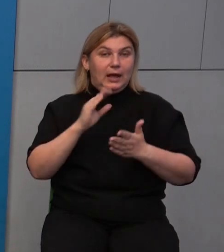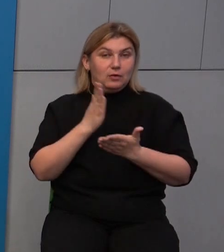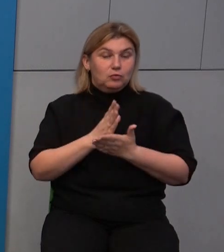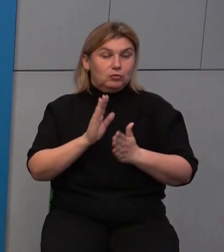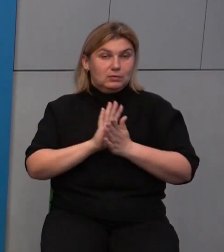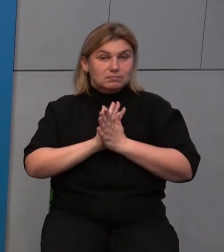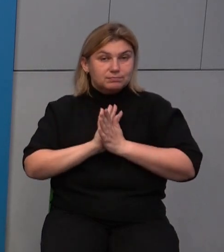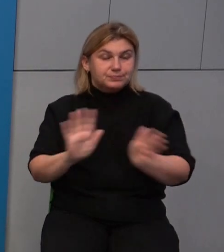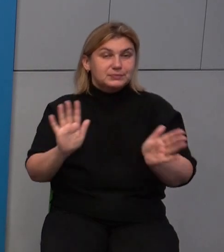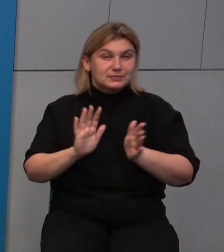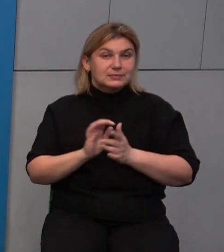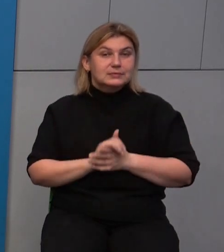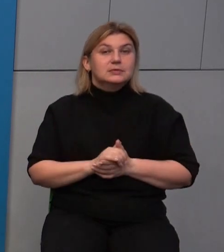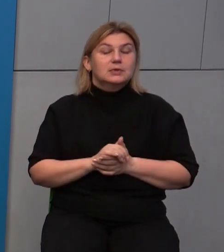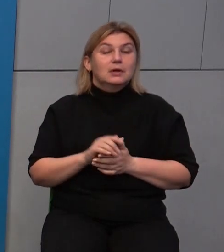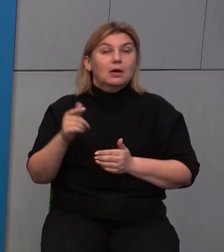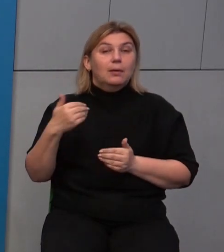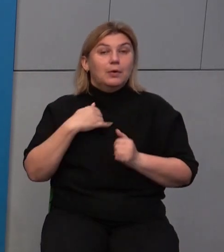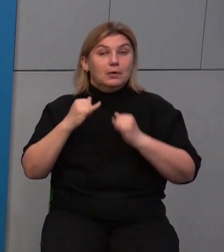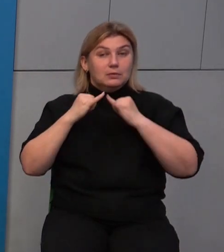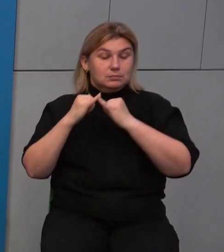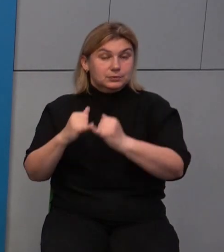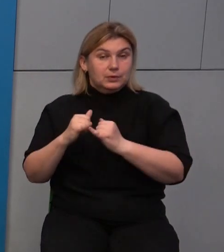Tak, bo one były bardzo przychylne, ale on już wtedy był zakwalifikowany